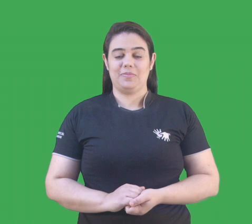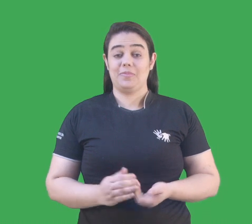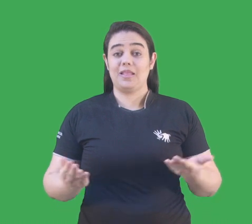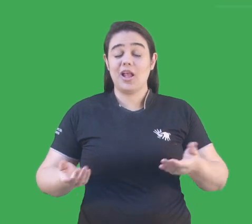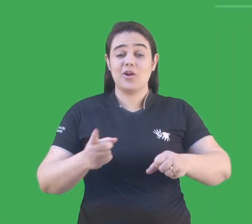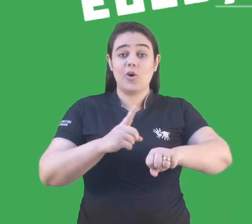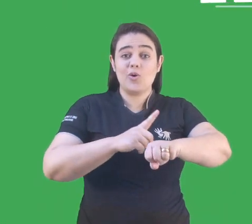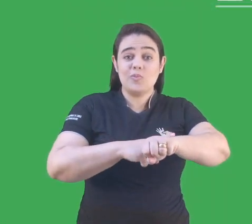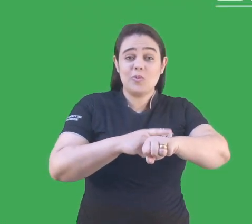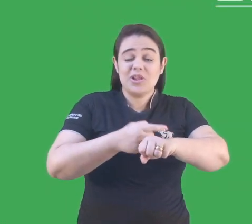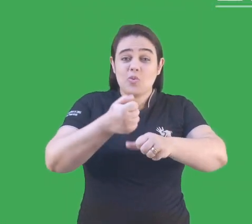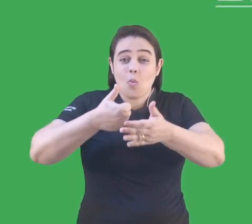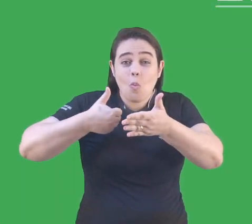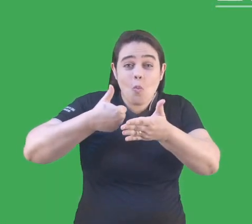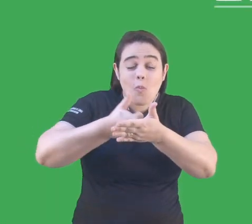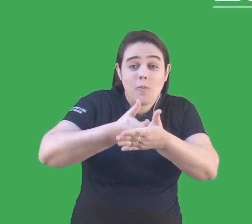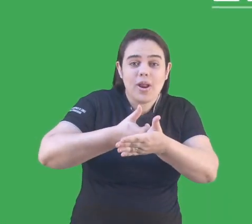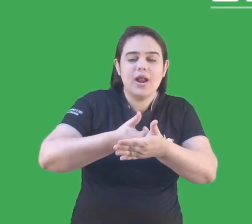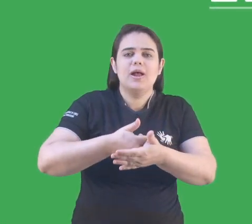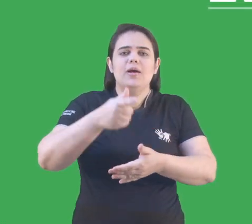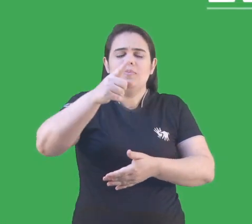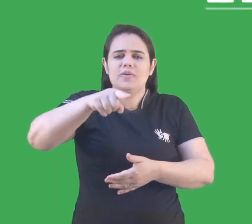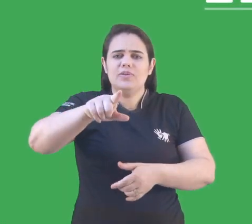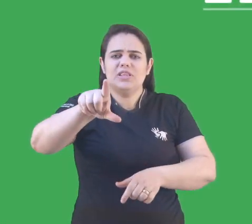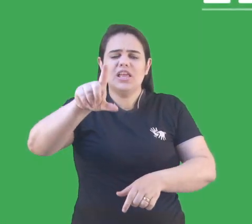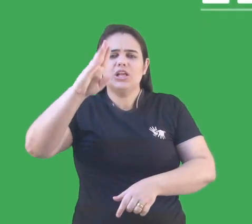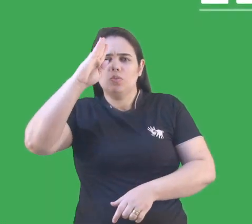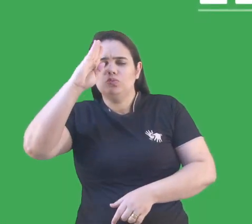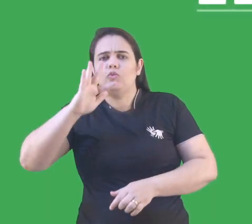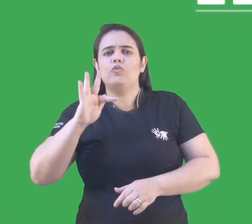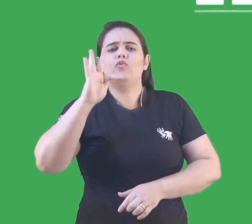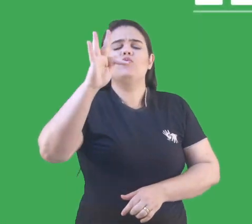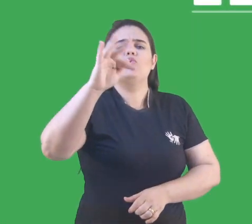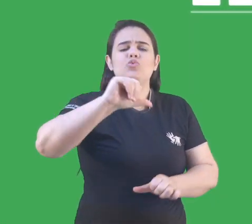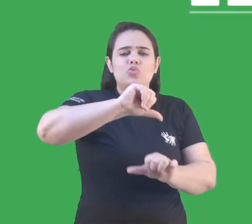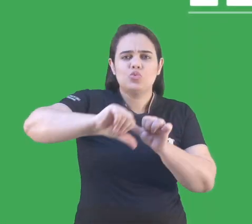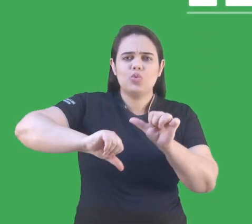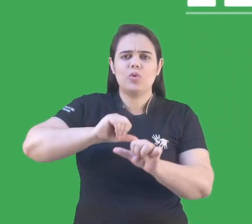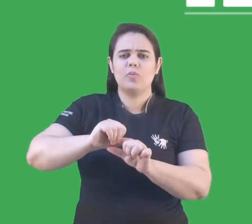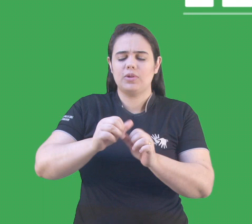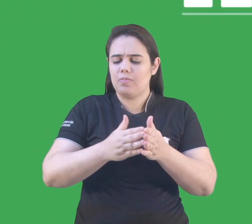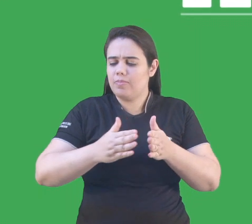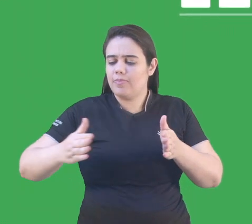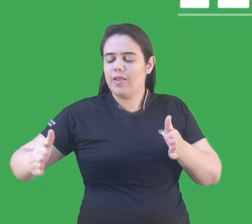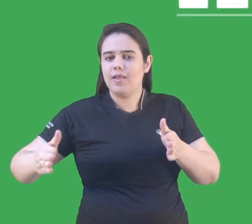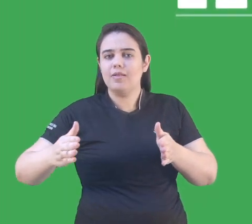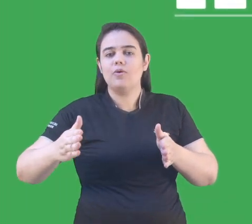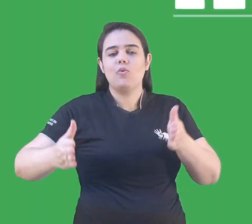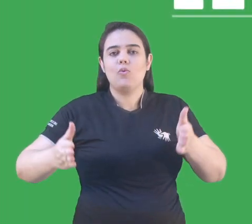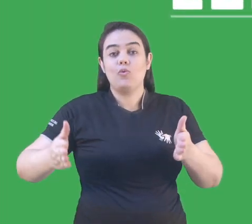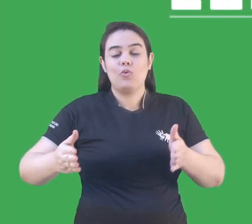Está chegando a hora de decidir o futuro do IFMS pelos próximos quatro anos!